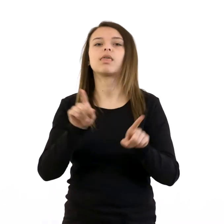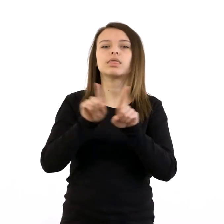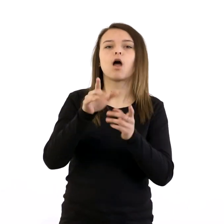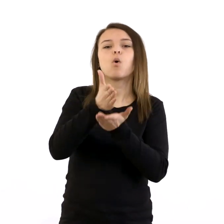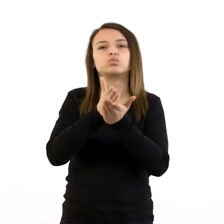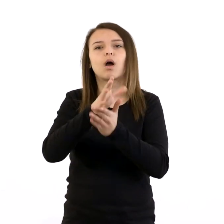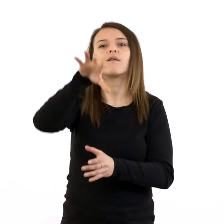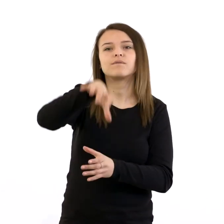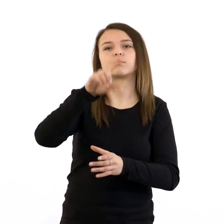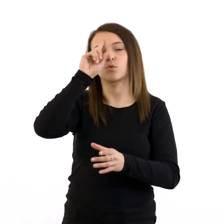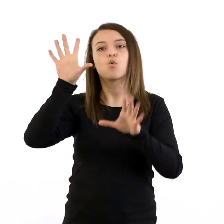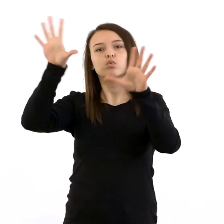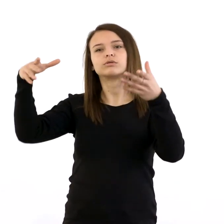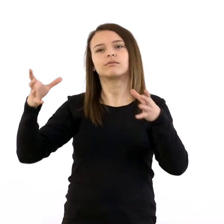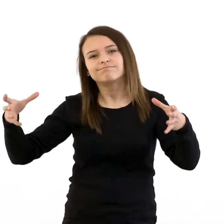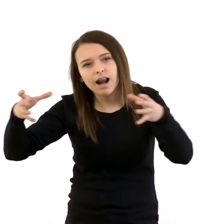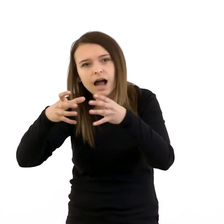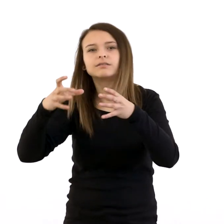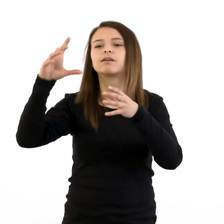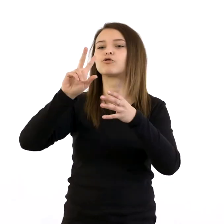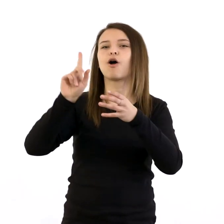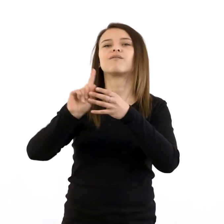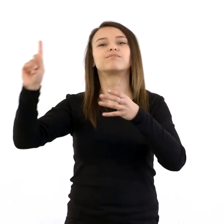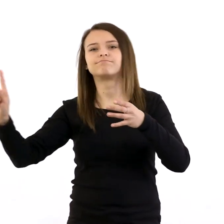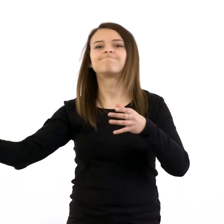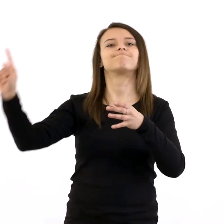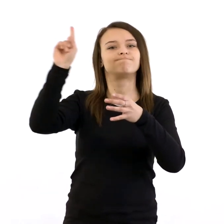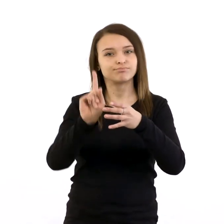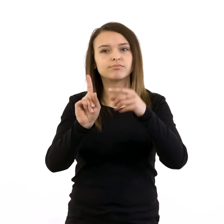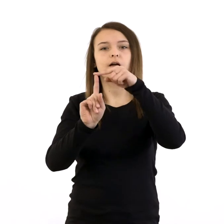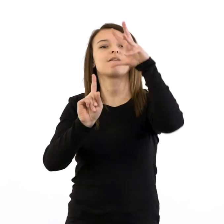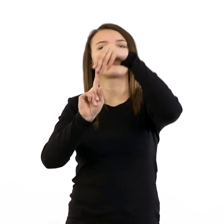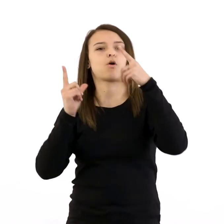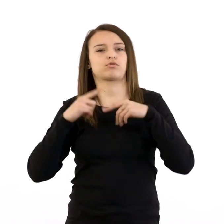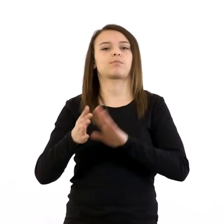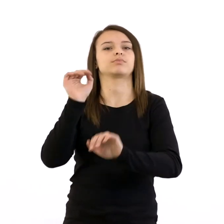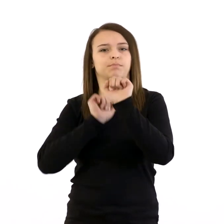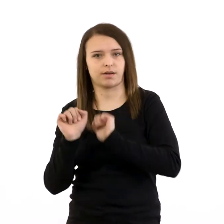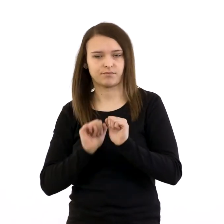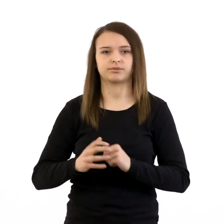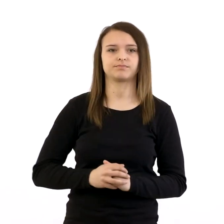lub świadczenie usług w zakresie reintegracji społecznej i zawodowej osób z grup zagrożonych wykluczeniem społecznym, w tym osób z niepełnosprawnością.